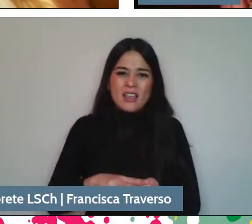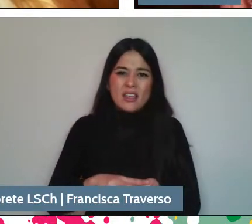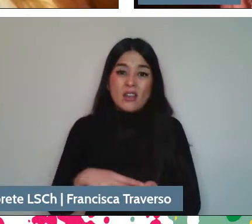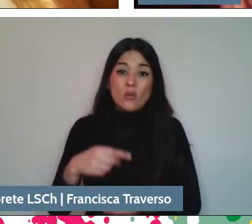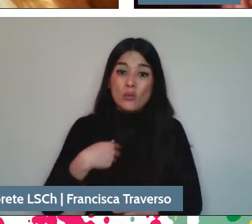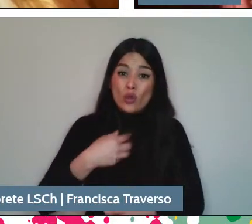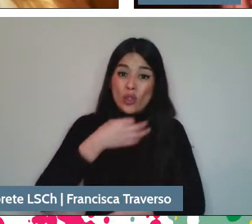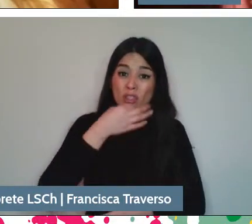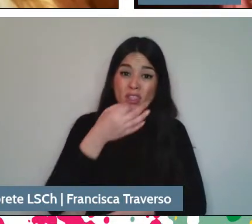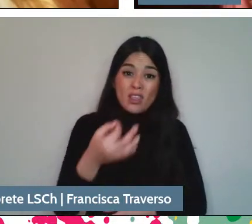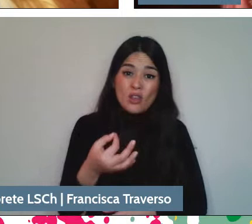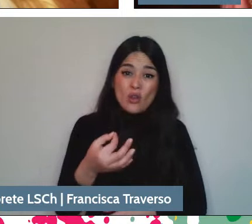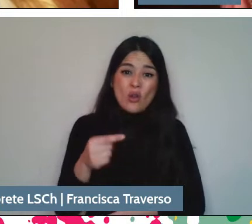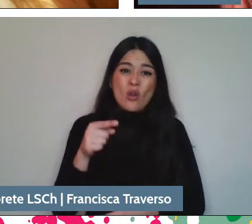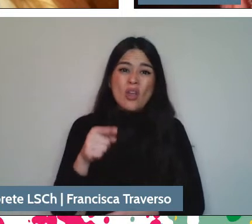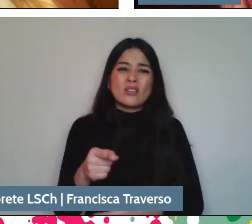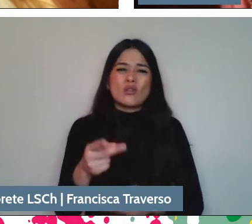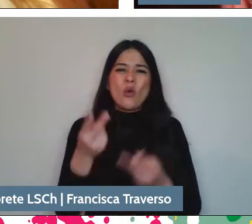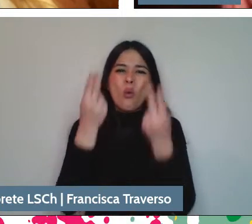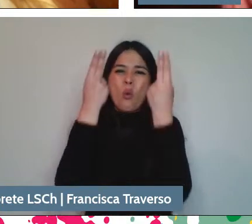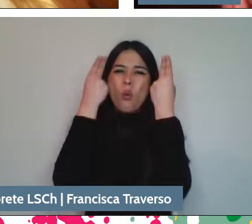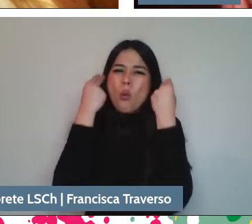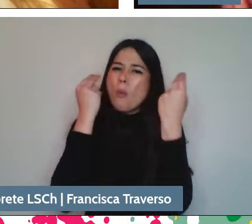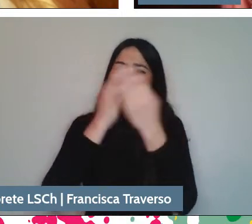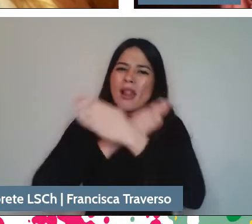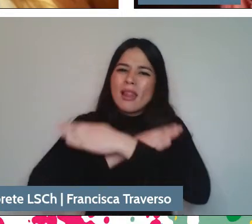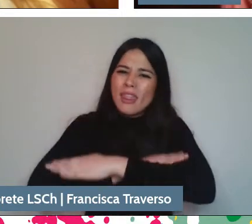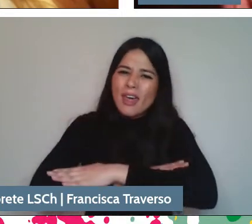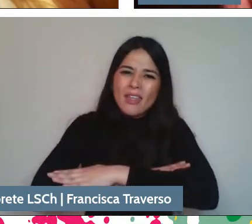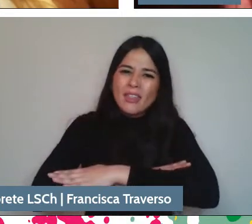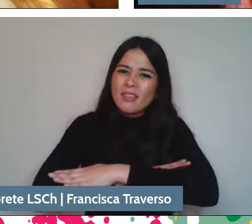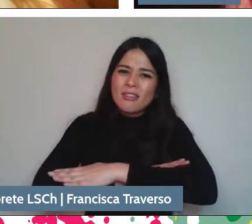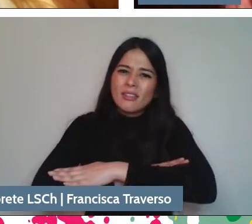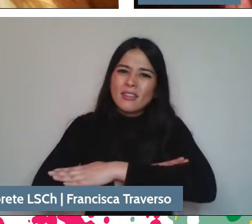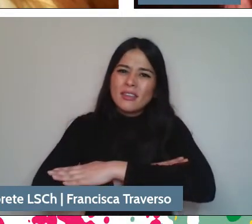Es un acto de humildad. No es como se dice en las escuelas de arte occidentales.